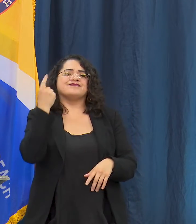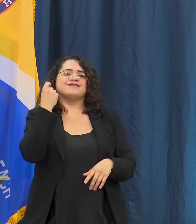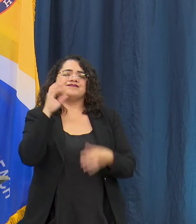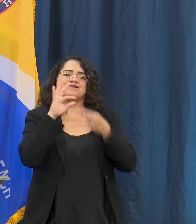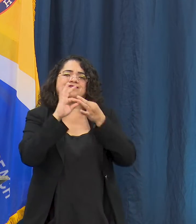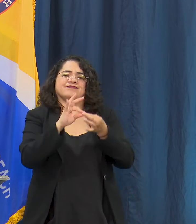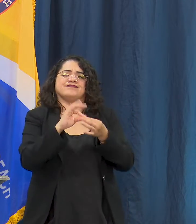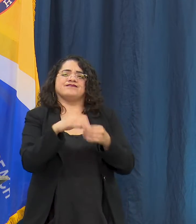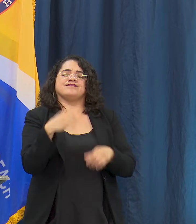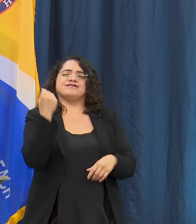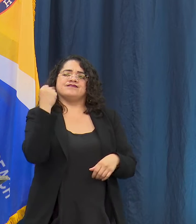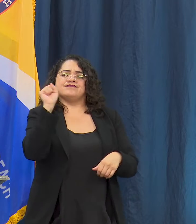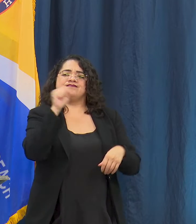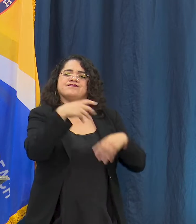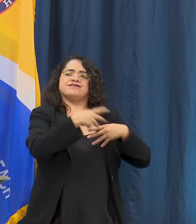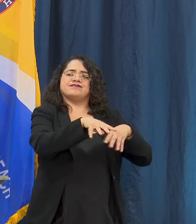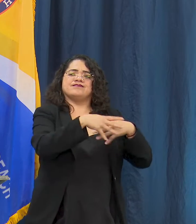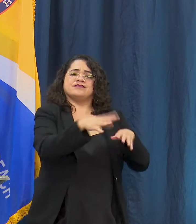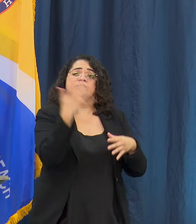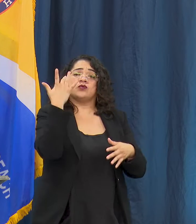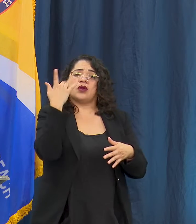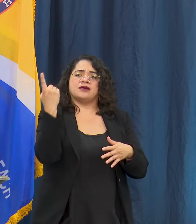vidos alice not oh they George Floyd in el estado de